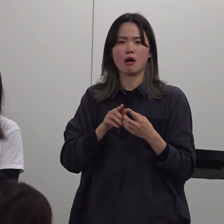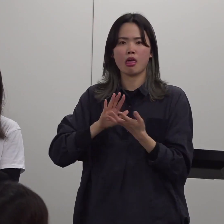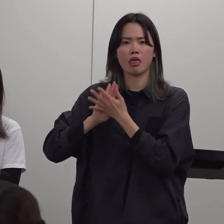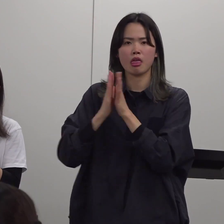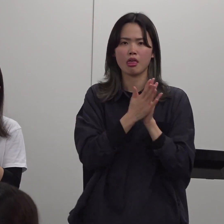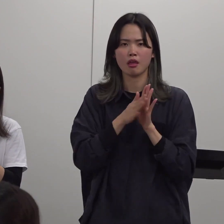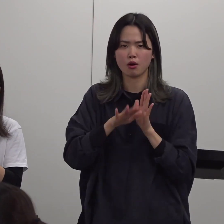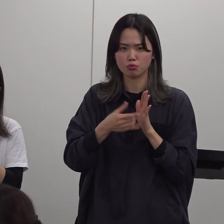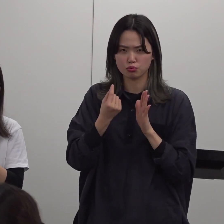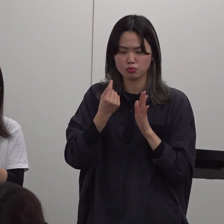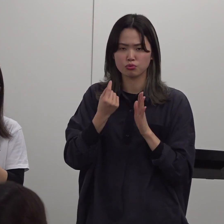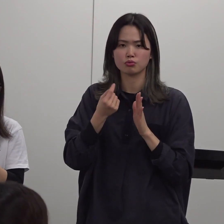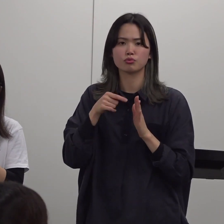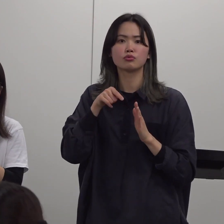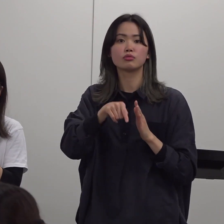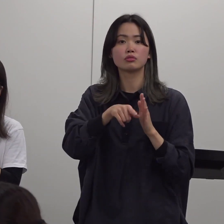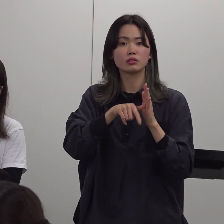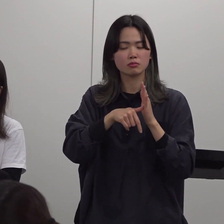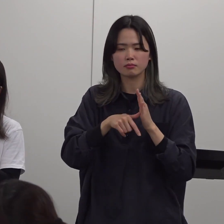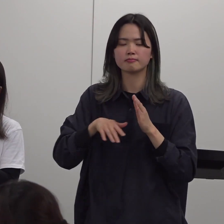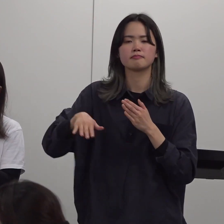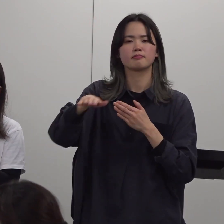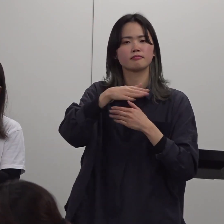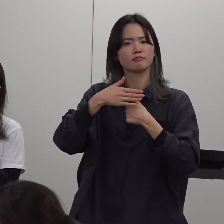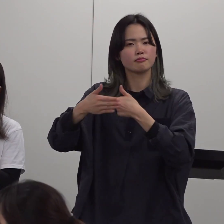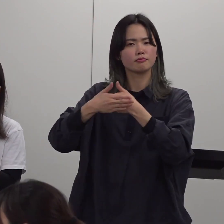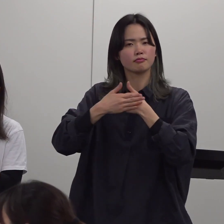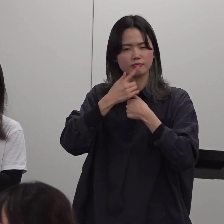そういうときにはやはり周りの方のサポートが必要です